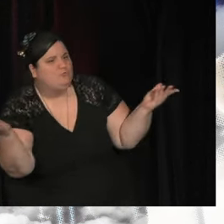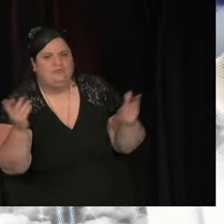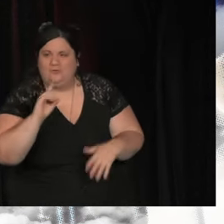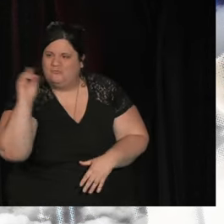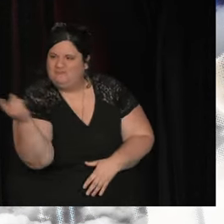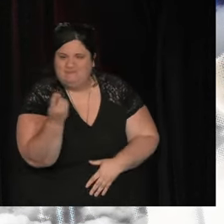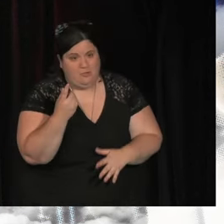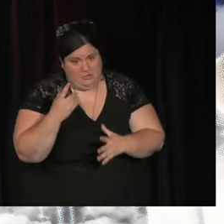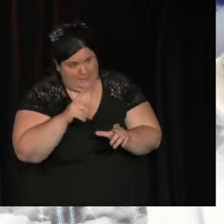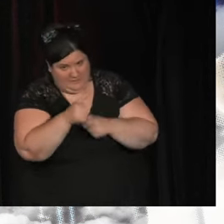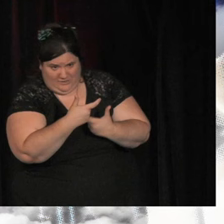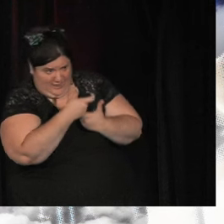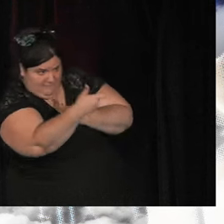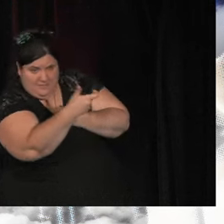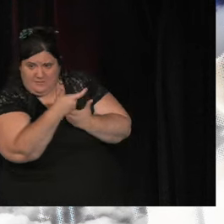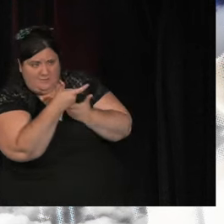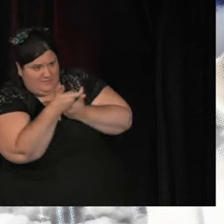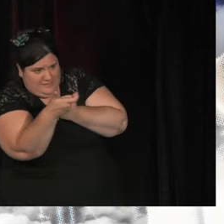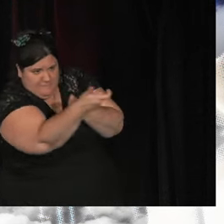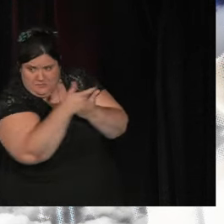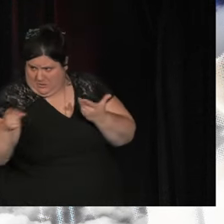dans ce FPS, ça a ouvert les portes à beaucoup plus de monde,